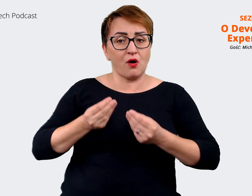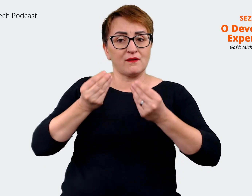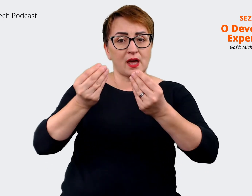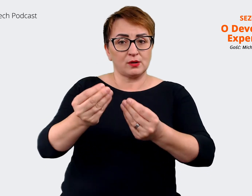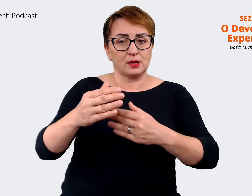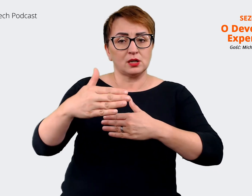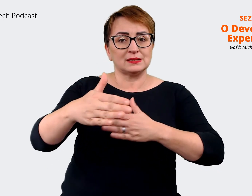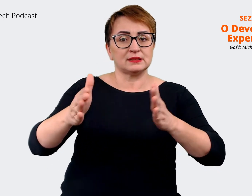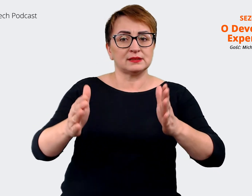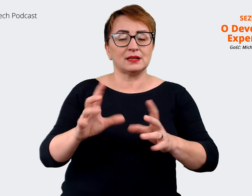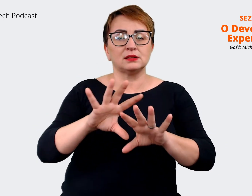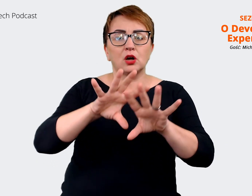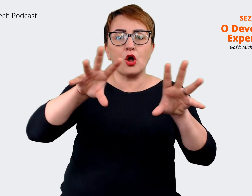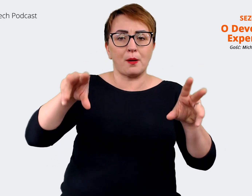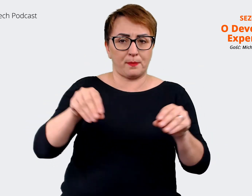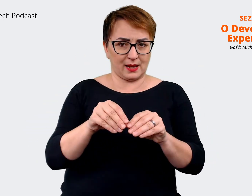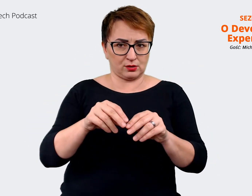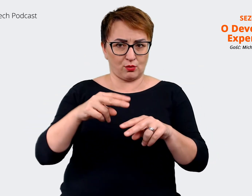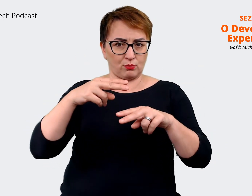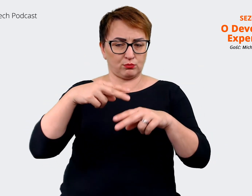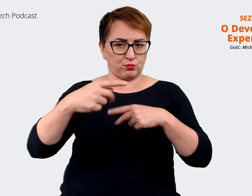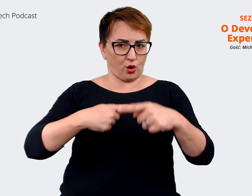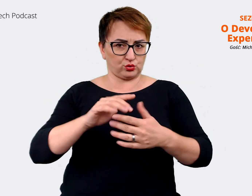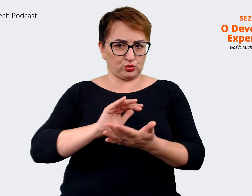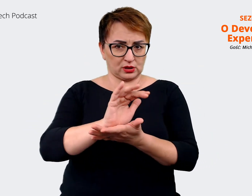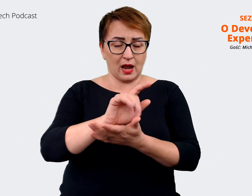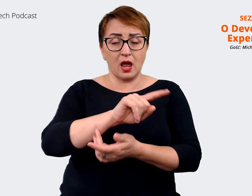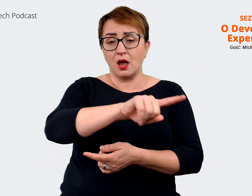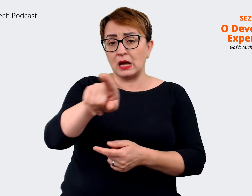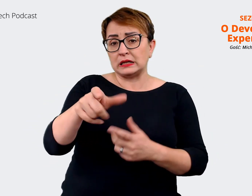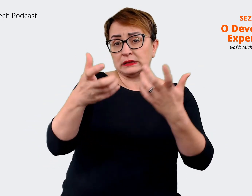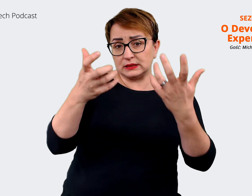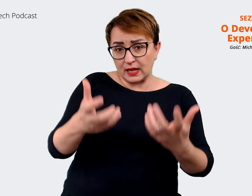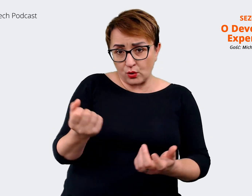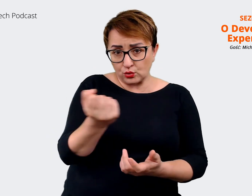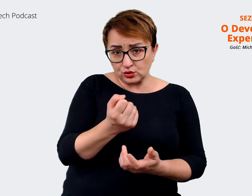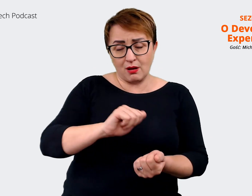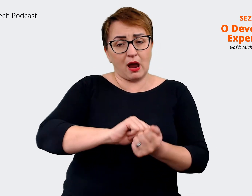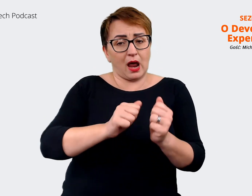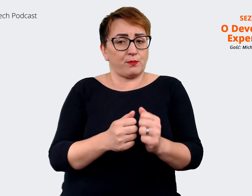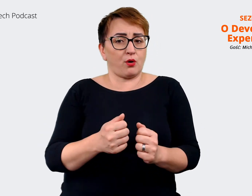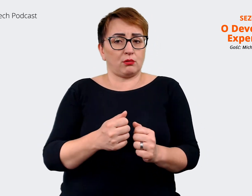taki zestaw produktów. I ludzie mogą tego użyć, ale mogą wybrać tego nie używać i w momencie,